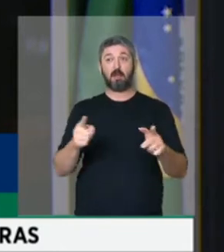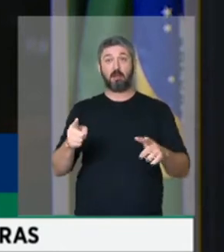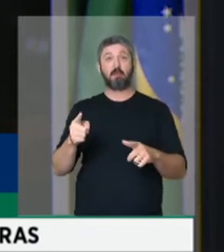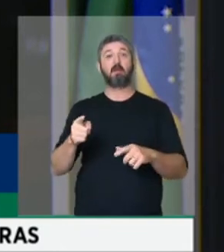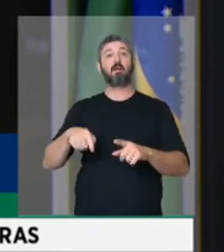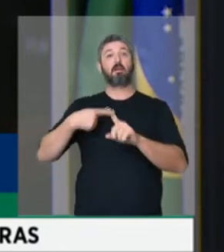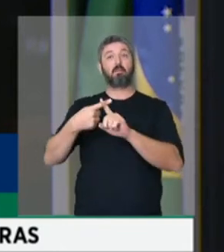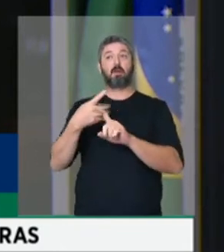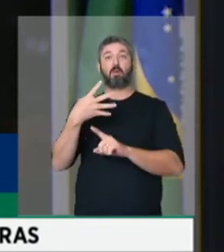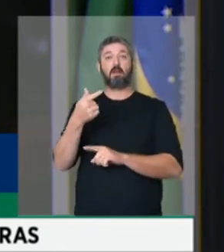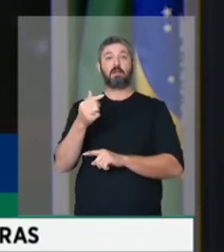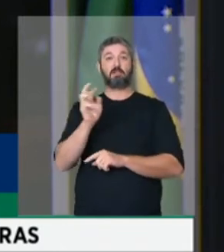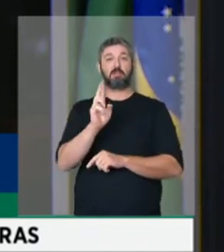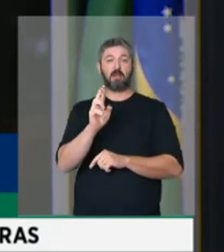CONTINUAR POR ALGUM TEMPO. O